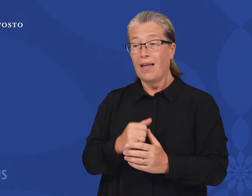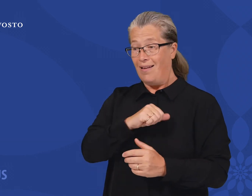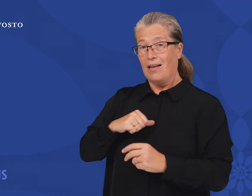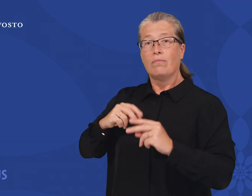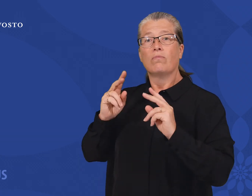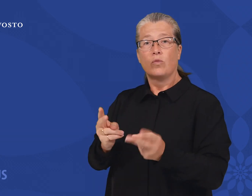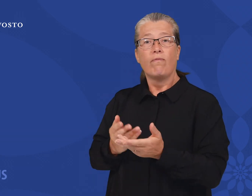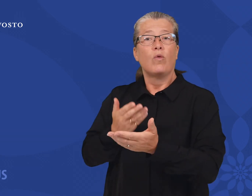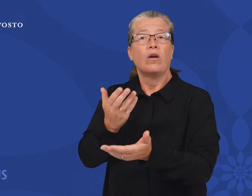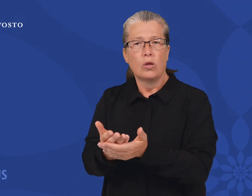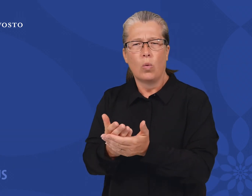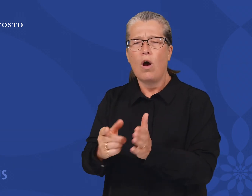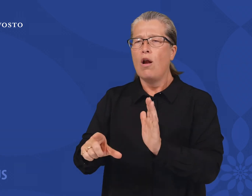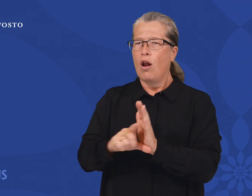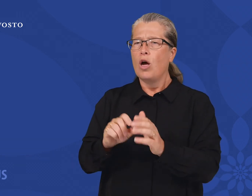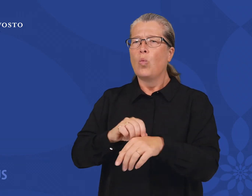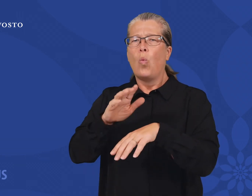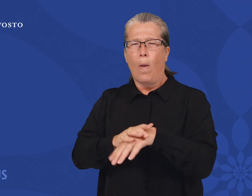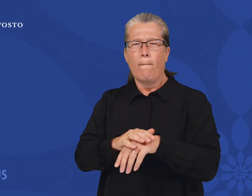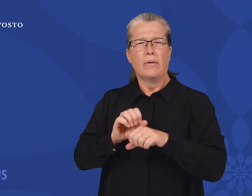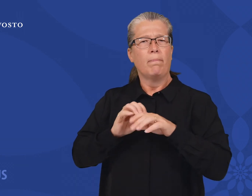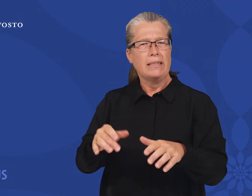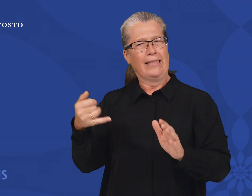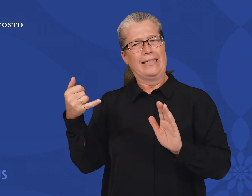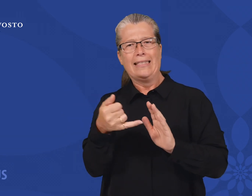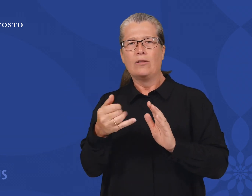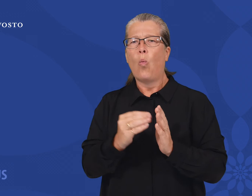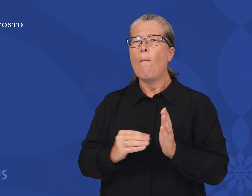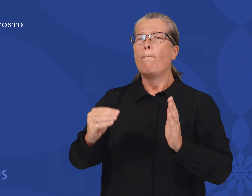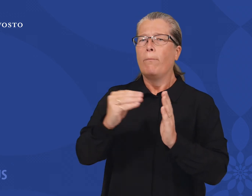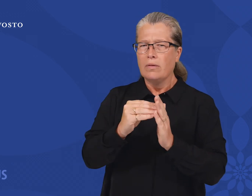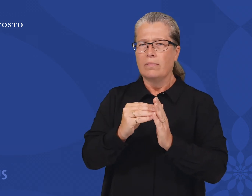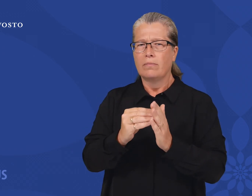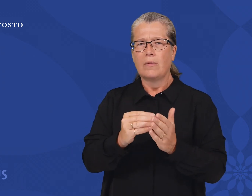Regeringen föreslår också en komplettering av bestämmelserna om -